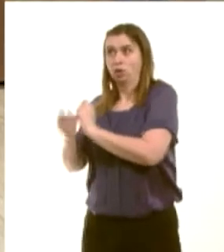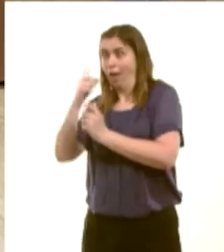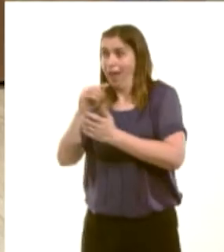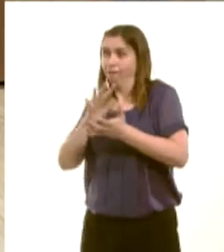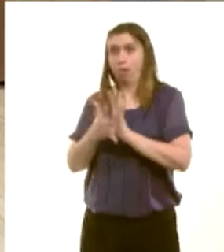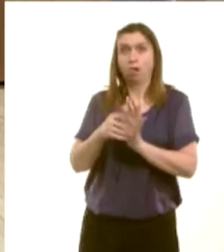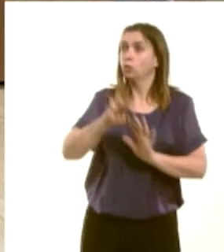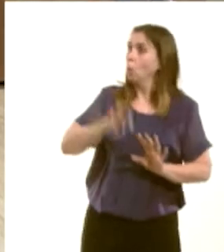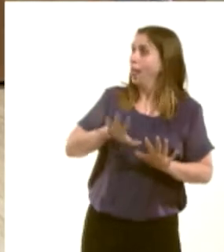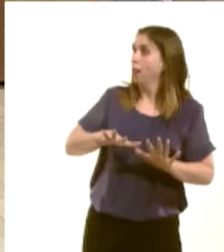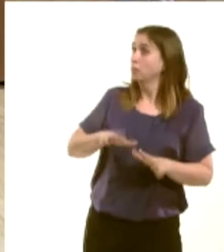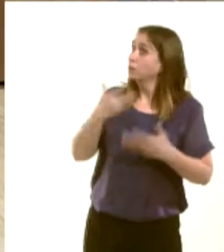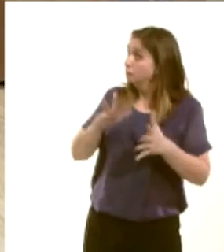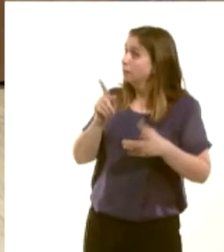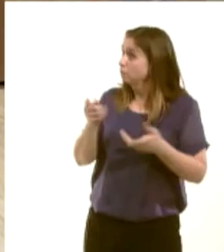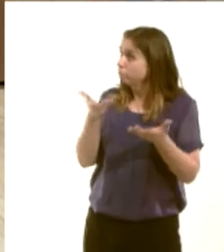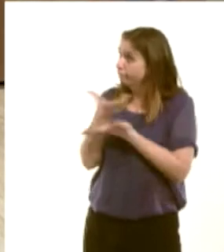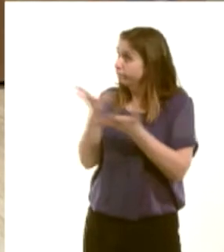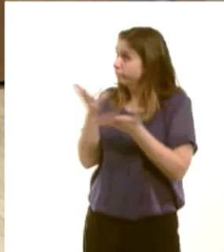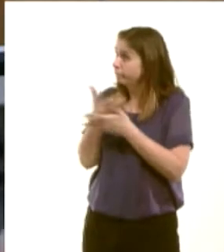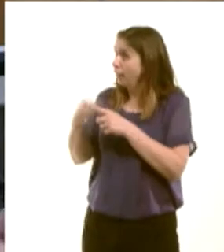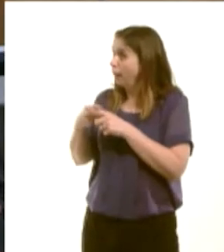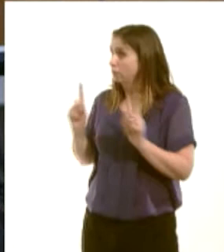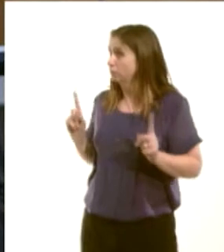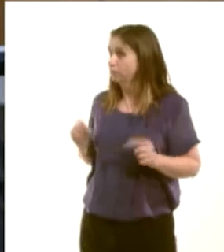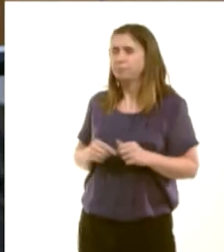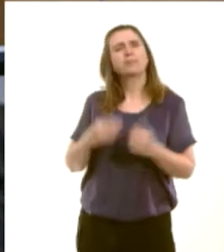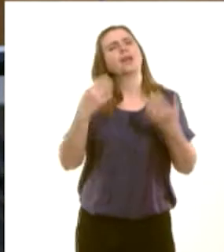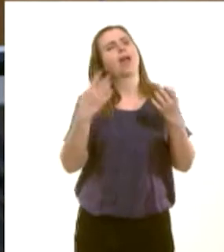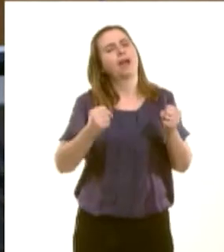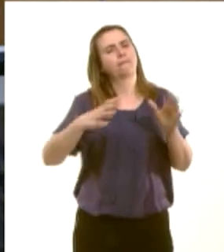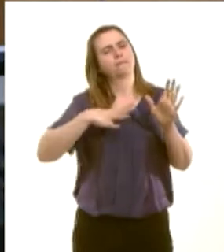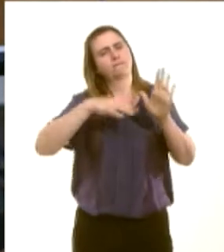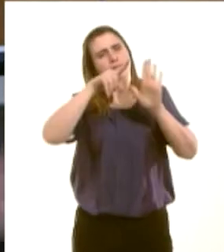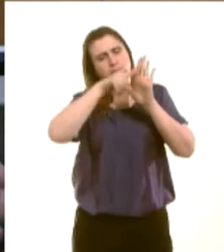Carwyn Jones: Mae yna brotocol mewn lle, wrth gwrs, a beth syín digwyddóac mae hyn yn